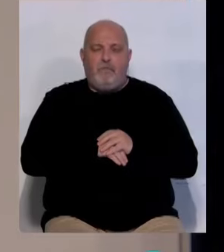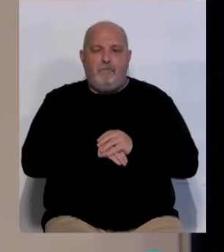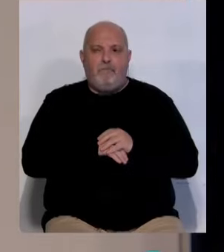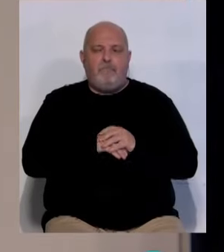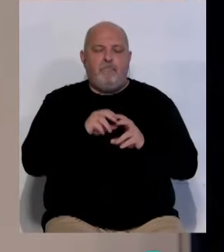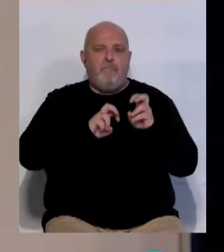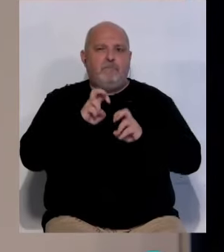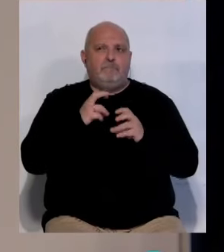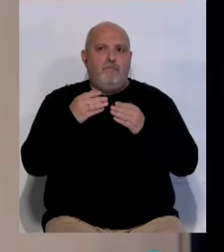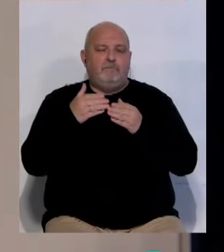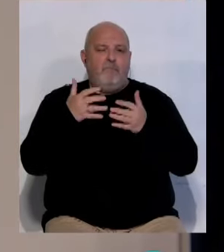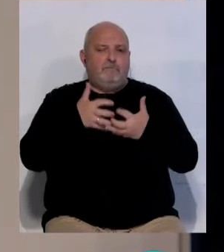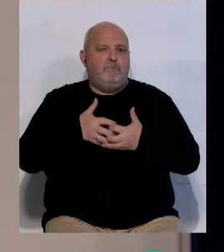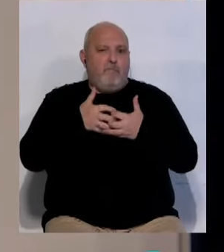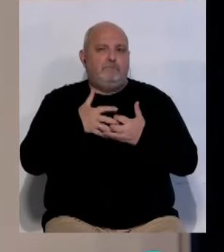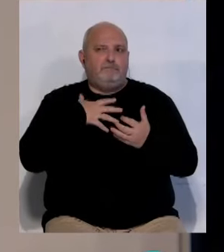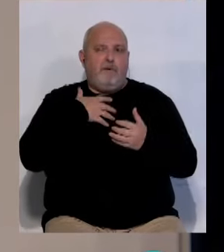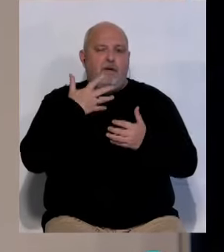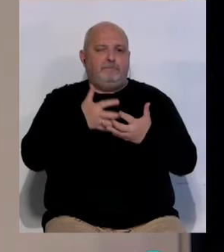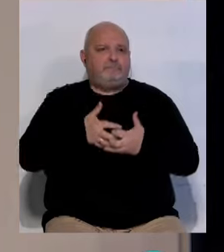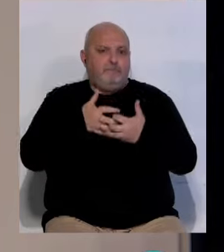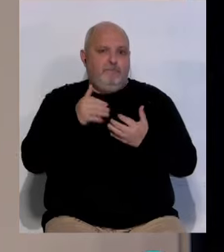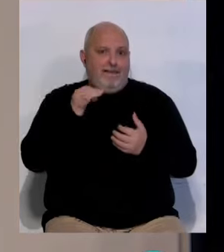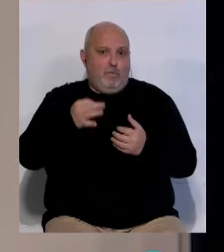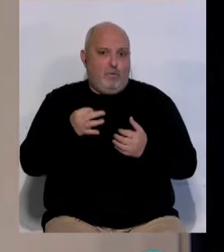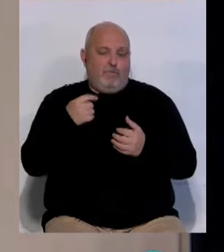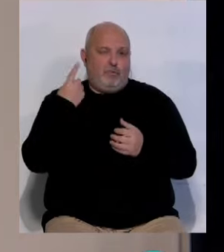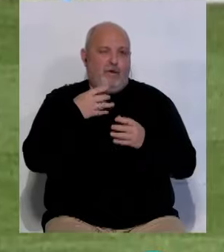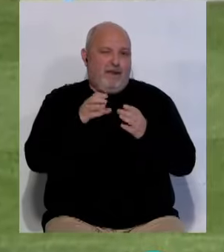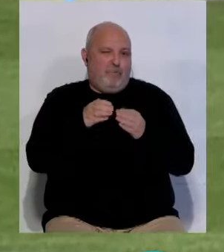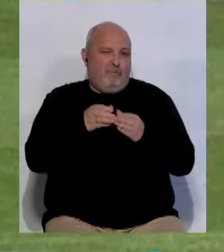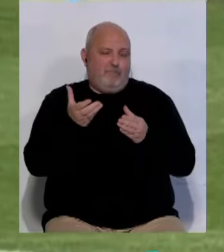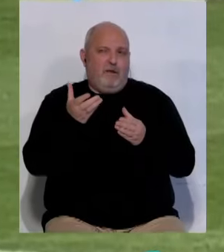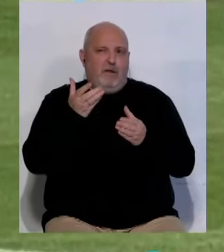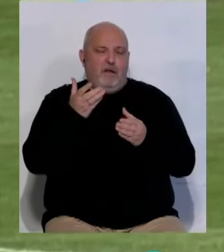a estar con nosotros ahí que pueden estar luchando y que y que tenemos un calendario que en el mes de